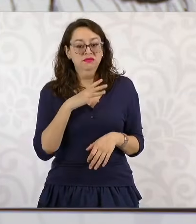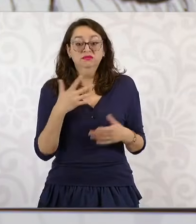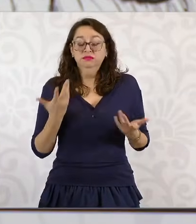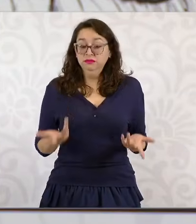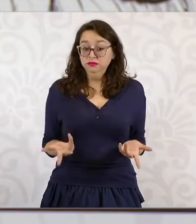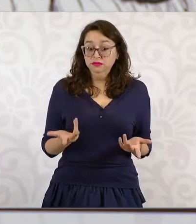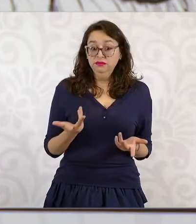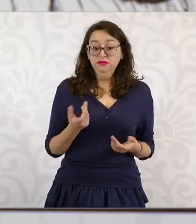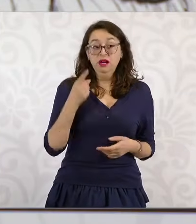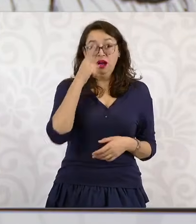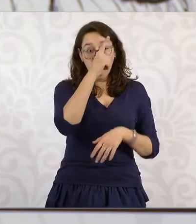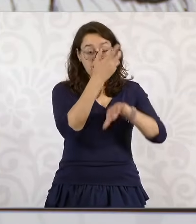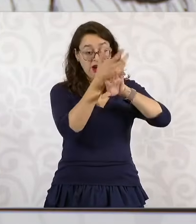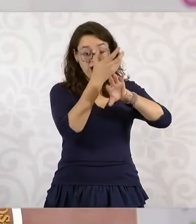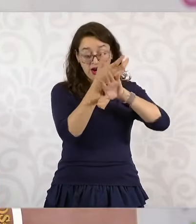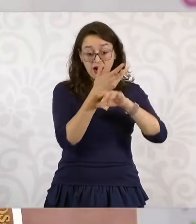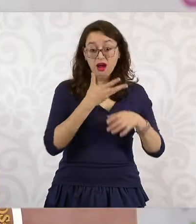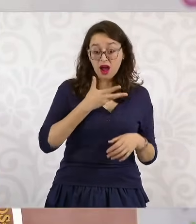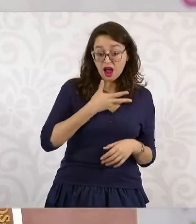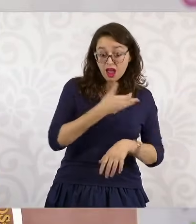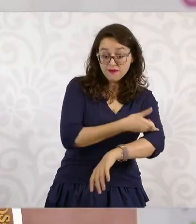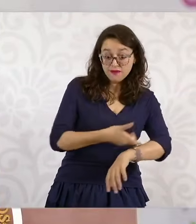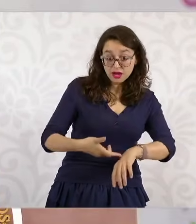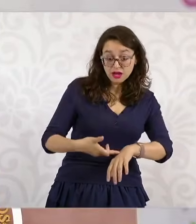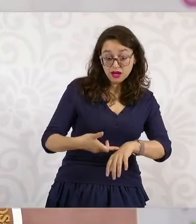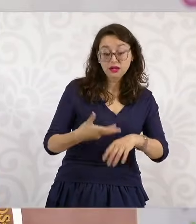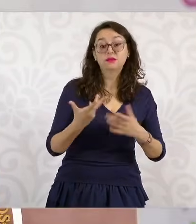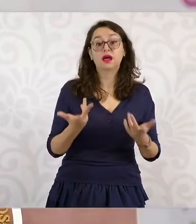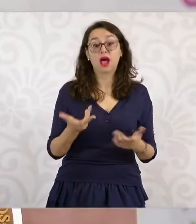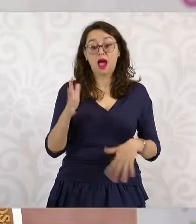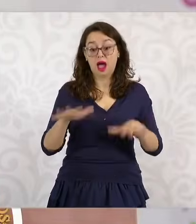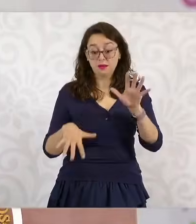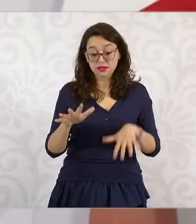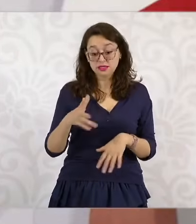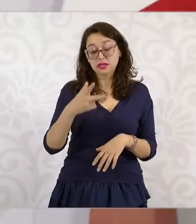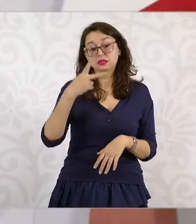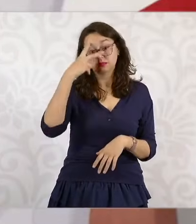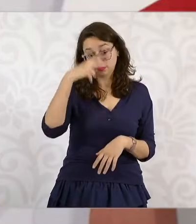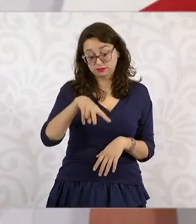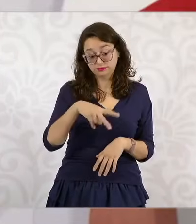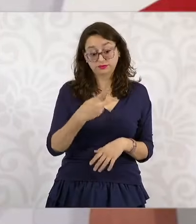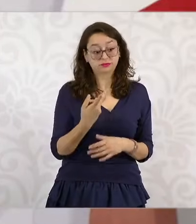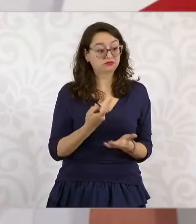que conocen gente en Estados Unidos han oído como a veces trabajamos dos turnos y tres trabajos y